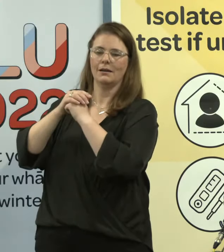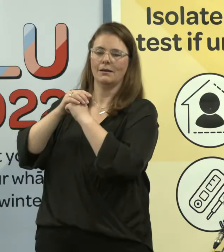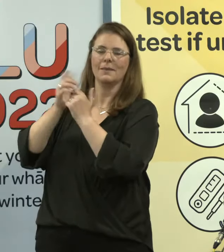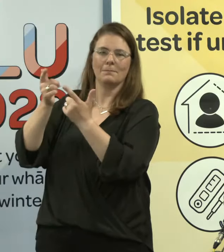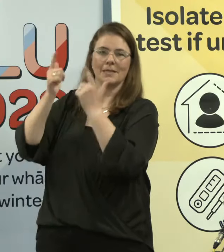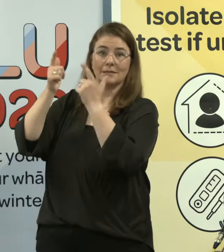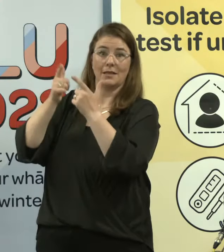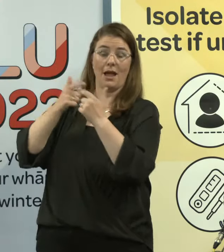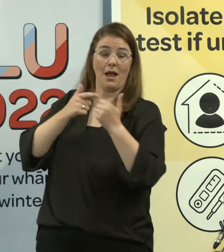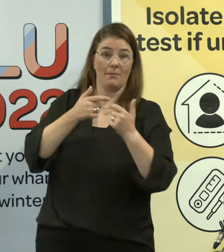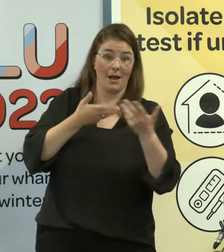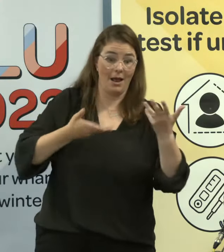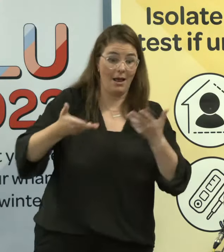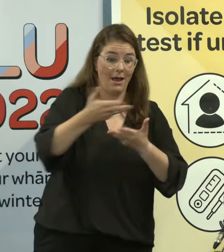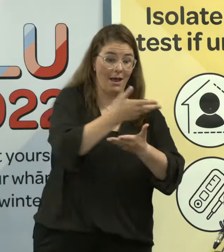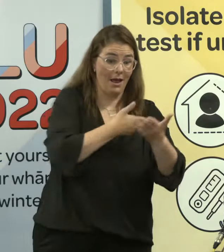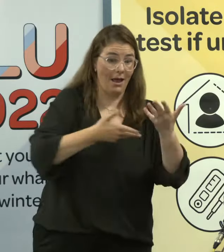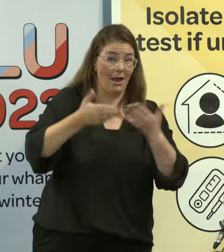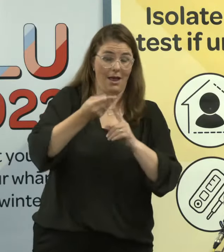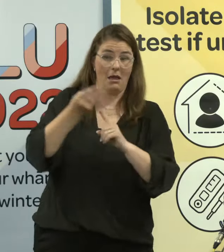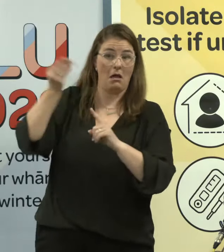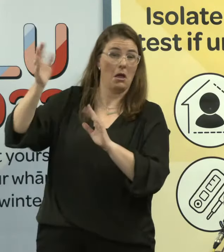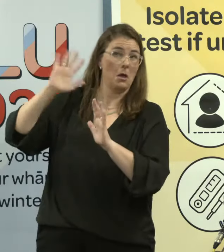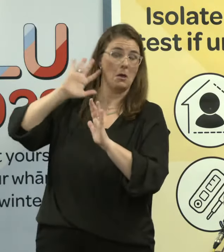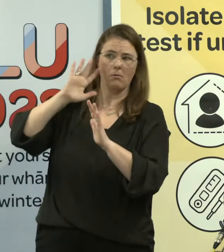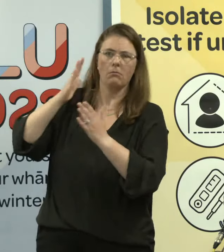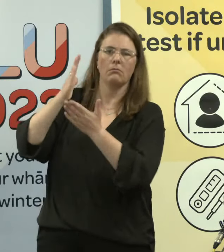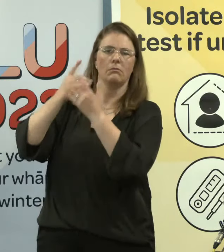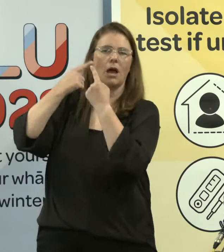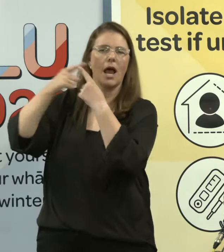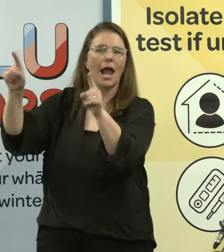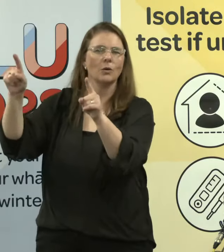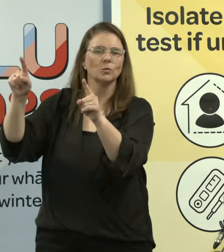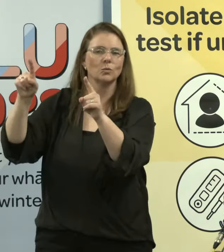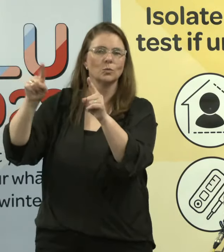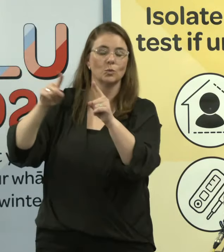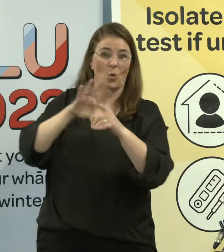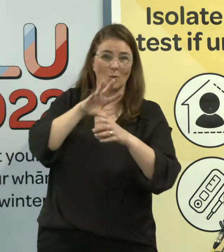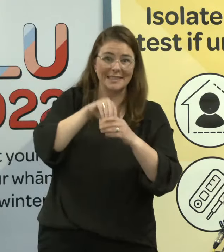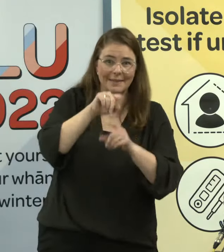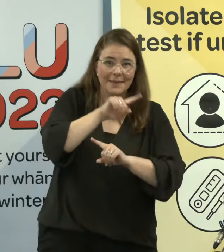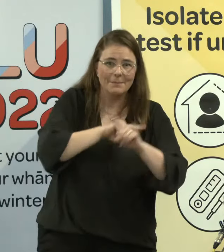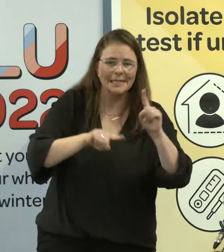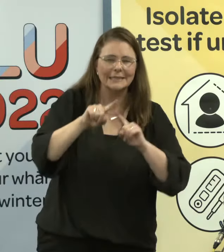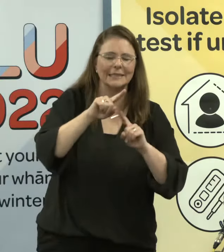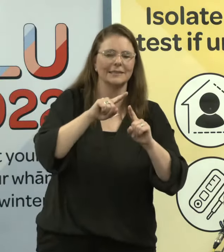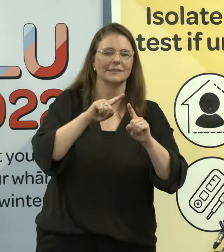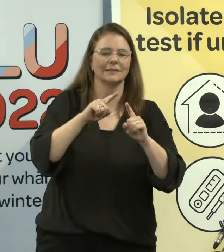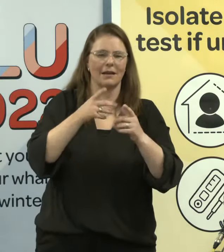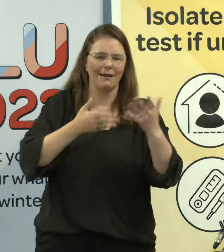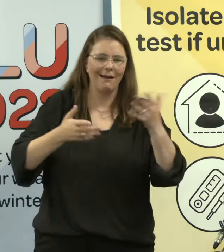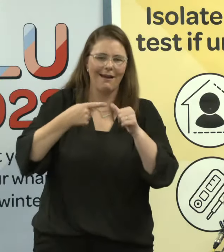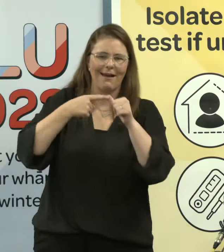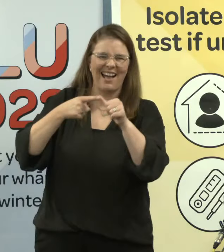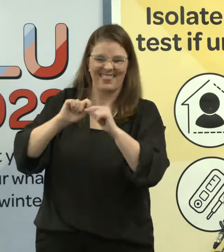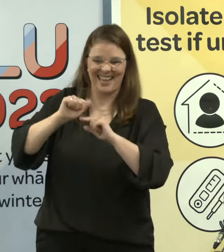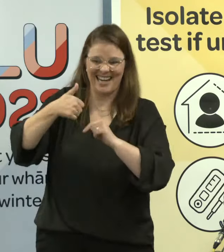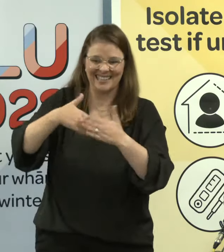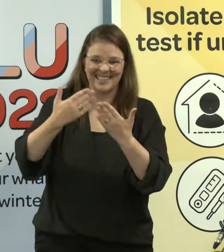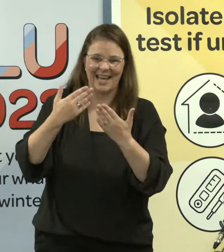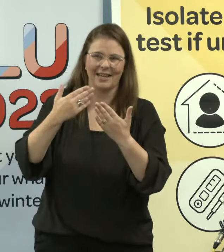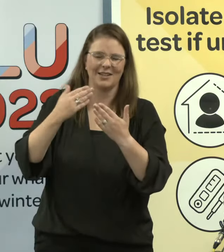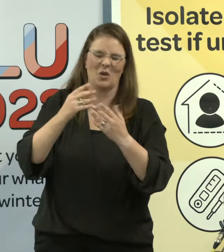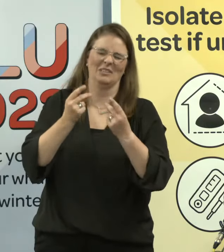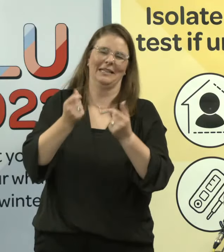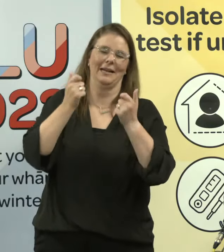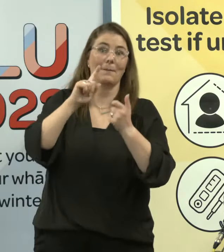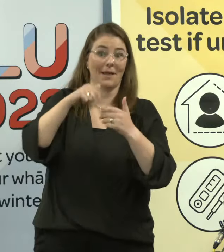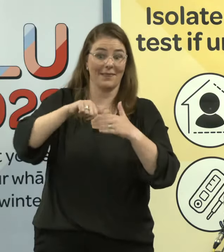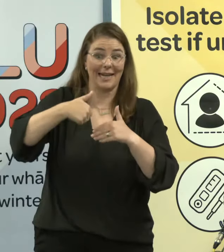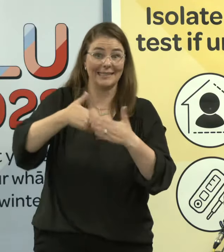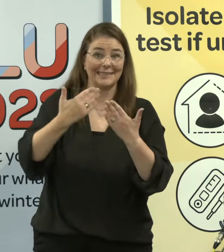e whakarato ana tohutohu ki te